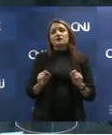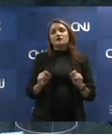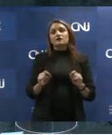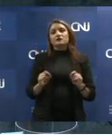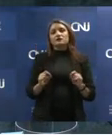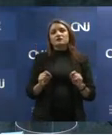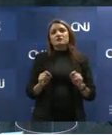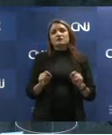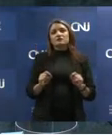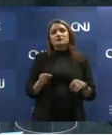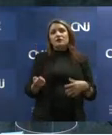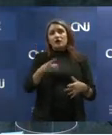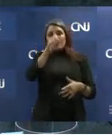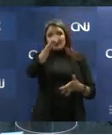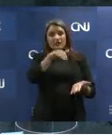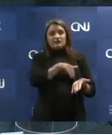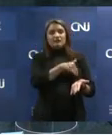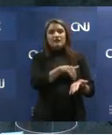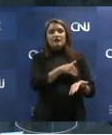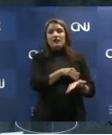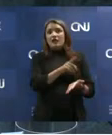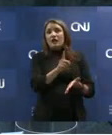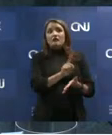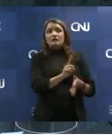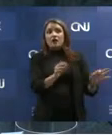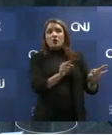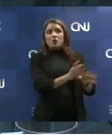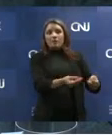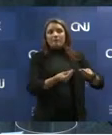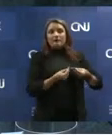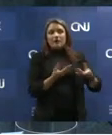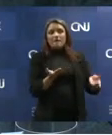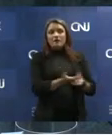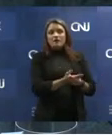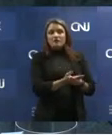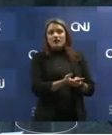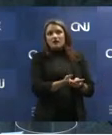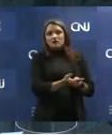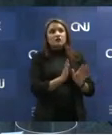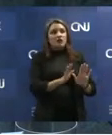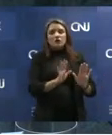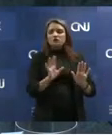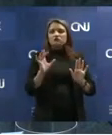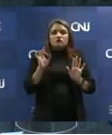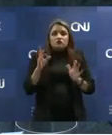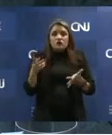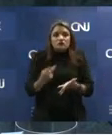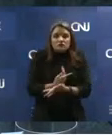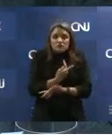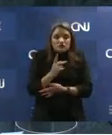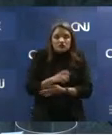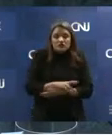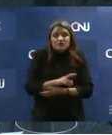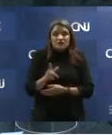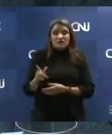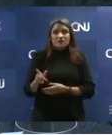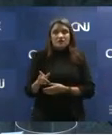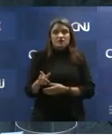que não fizesse conclusão de processo que deveria estar em fase de conclusão. Parece ser um fato isolado e por ser um fato isolado nessa circunstância.